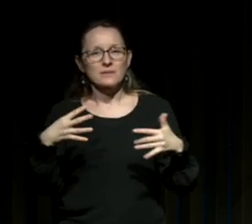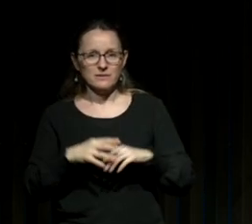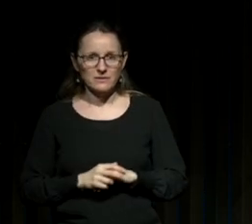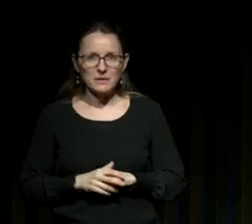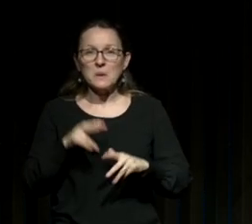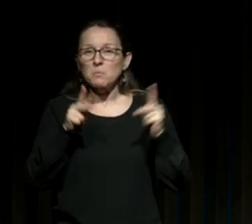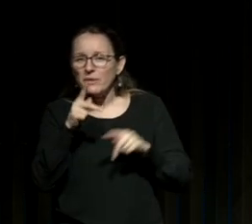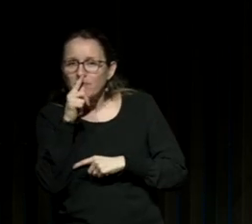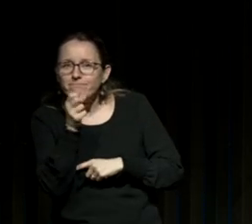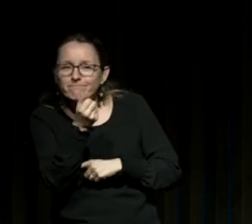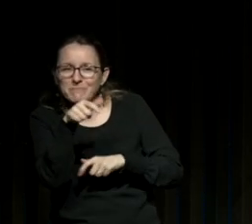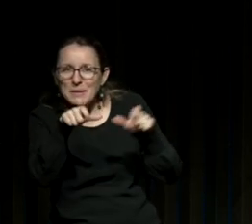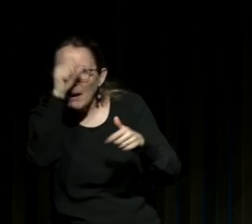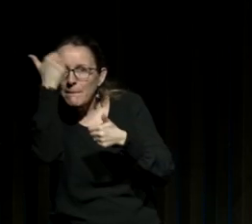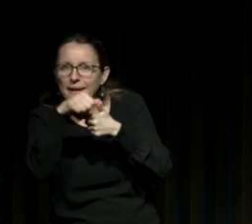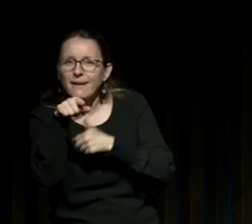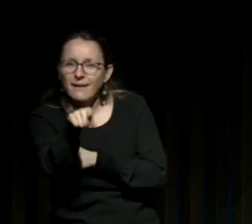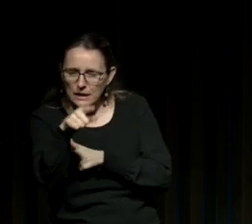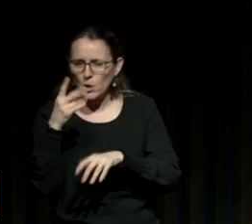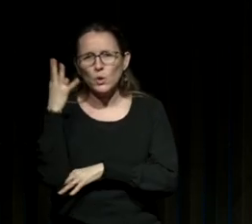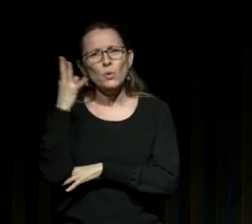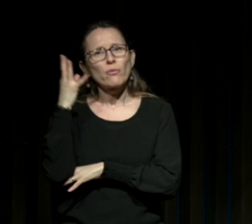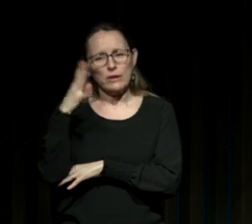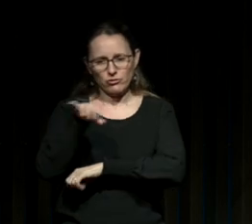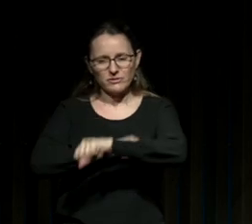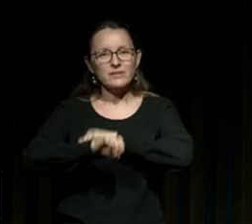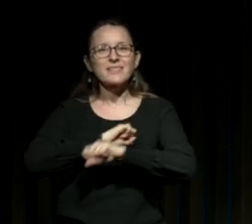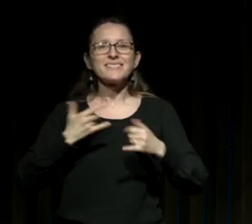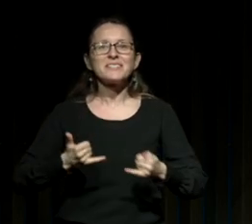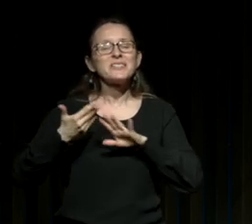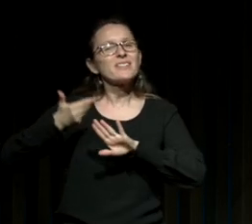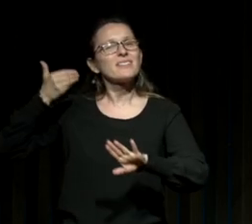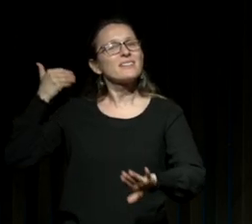vous se souviennent de la conférence que nous avions organisé ici même grâce à une précédente